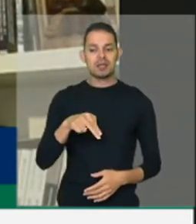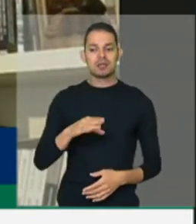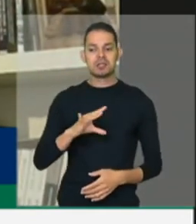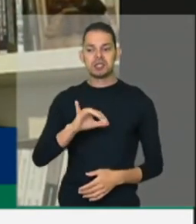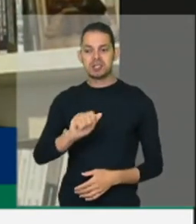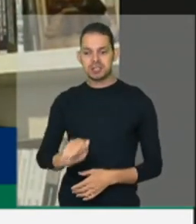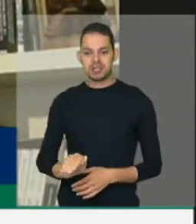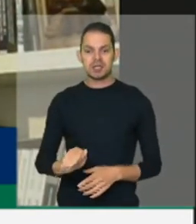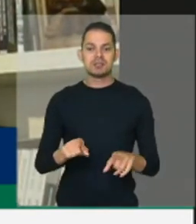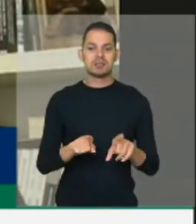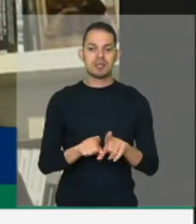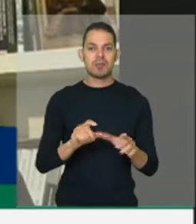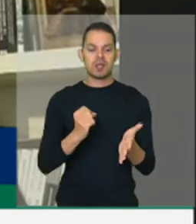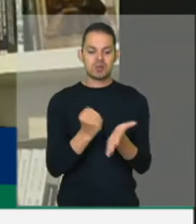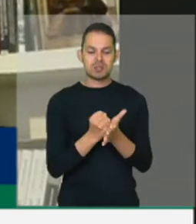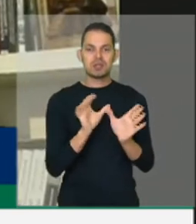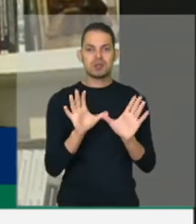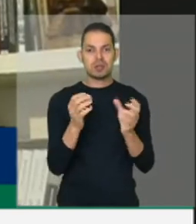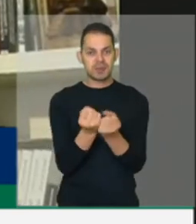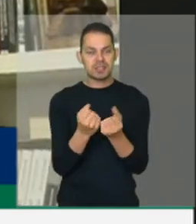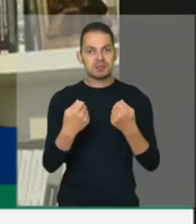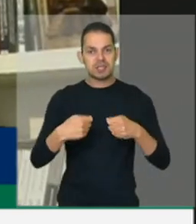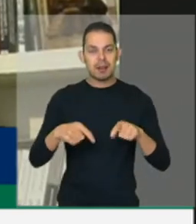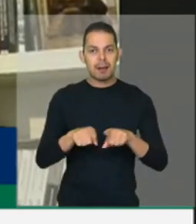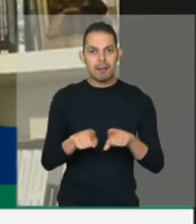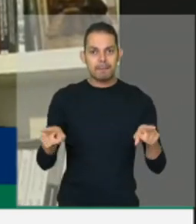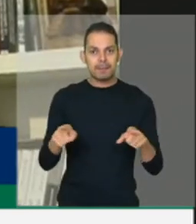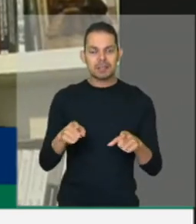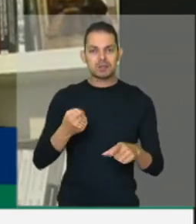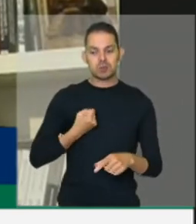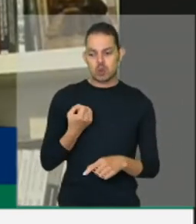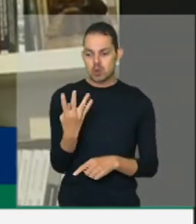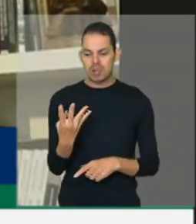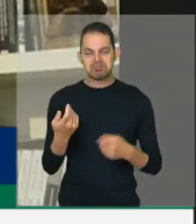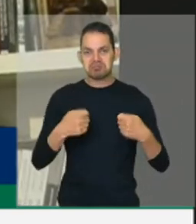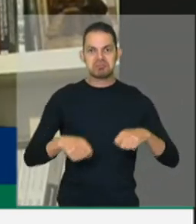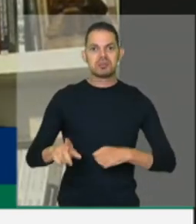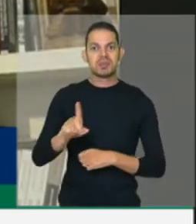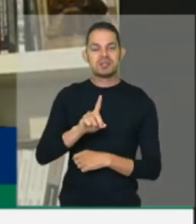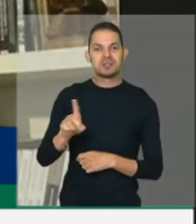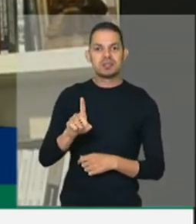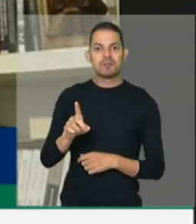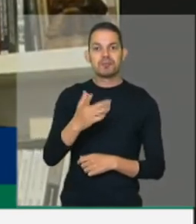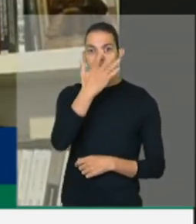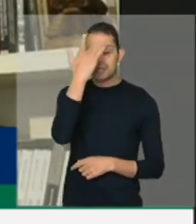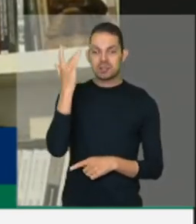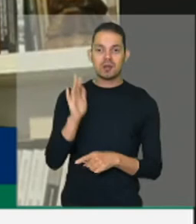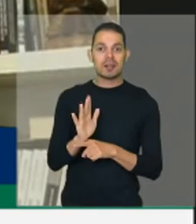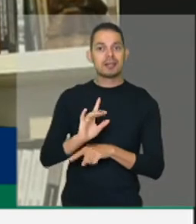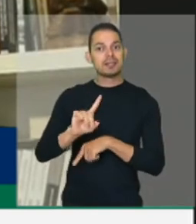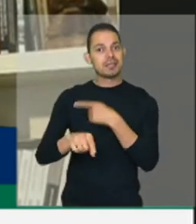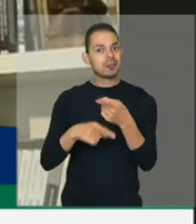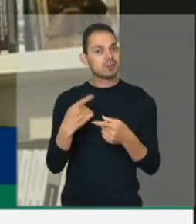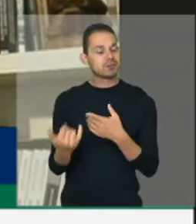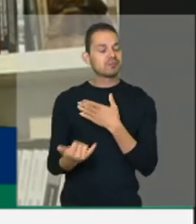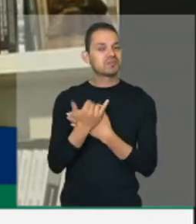PRECISA TER A AGÊNCIA EXISTIR MAS NÃO TEM CERTIFICAÇÃO DE NÍVEL 4. QUEM COLABOROU COM ISSO FOI VER. TALVEZ TENHA COLABORADO COM BOA INTENÇÃO